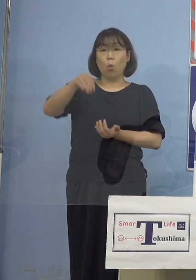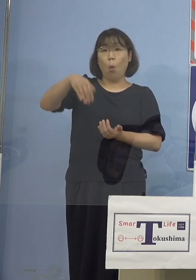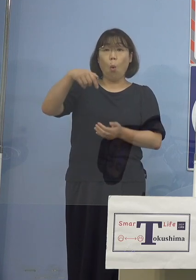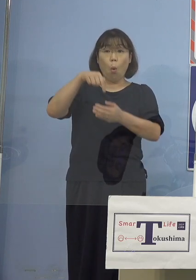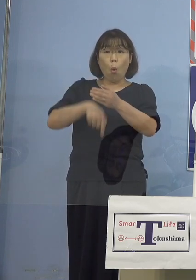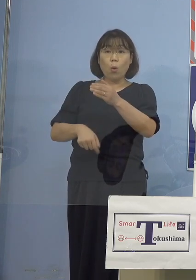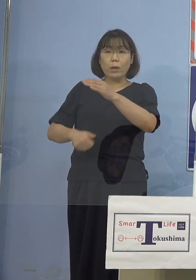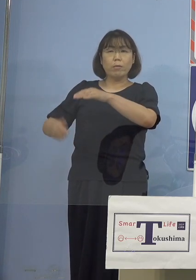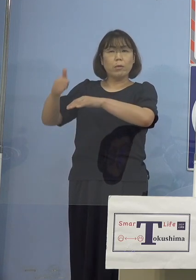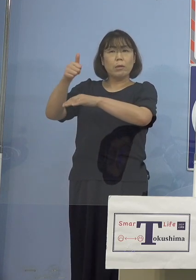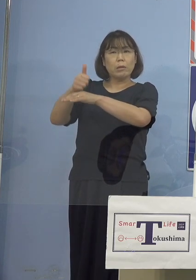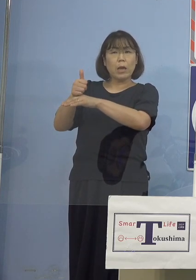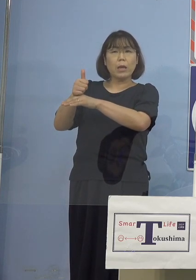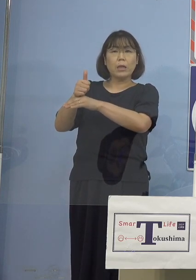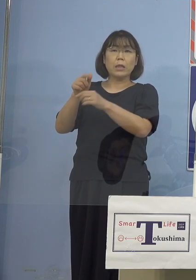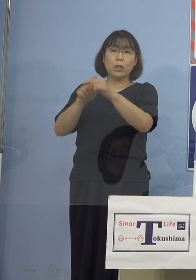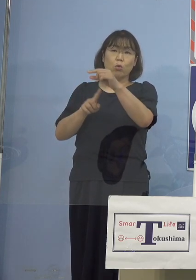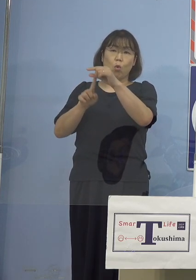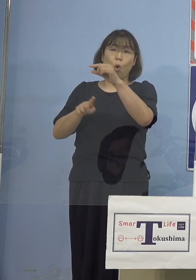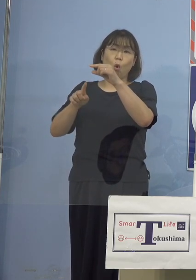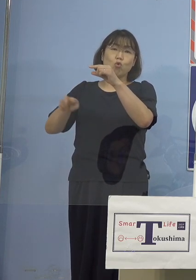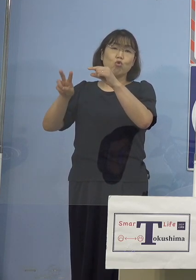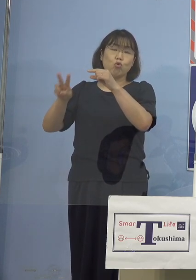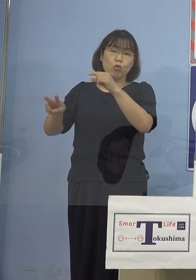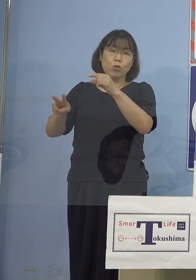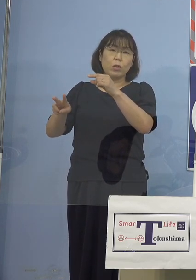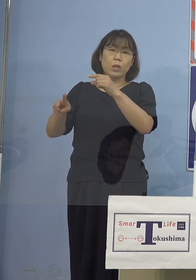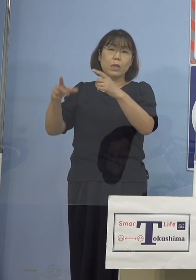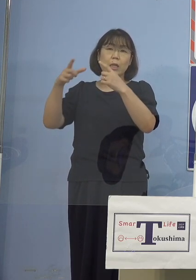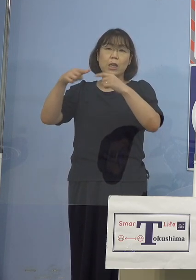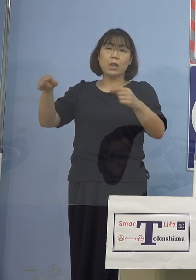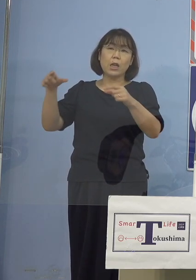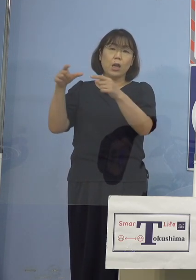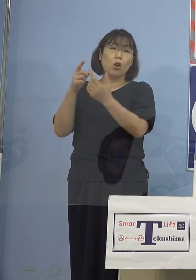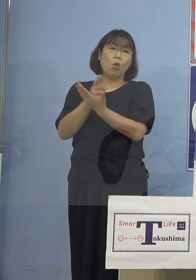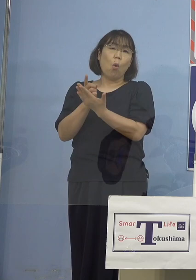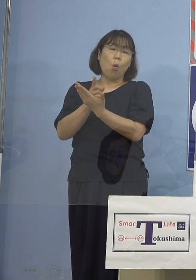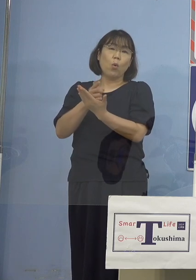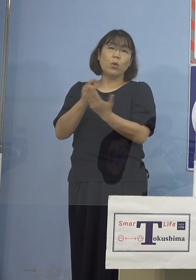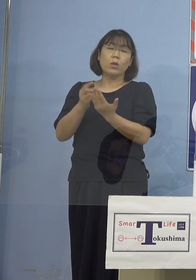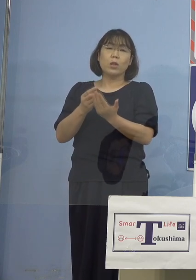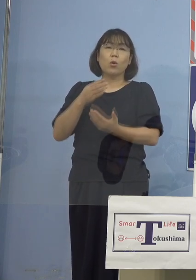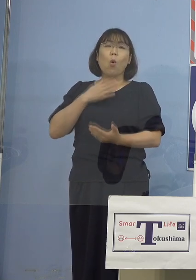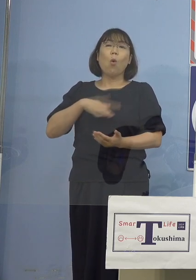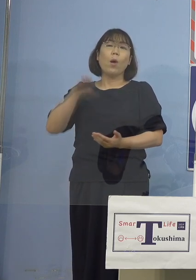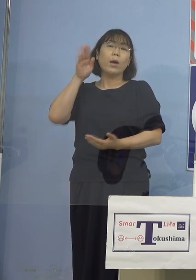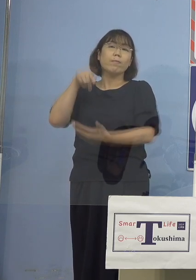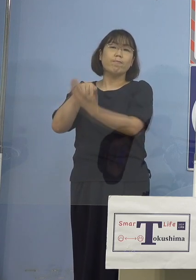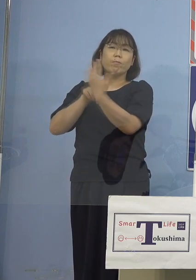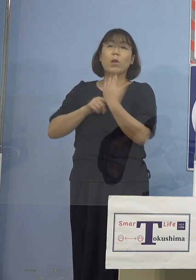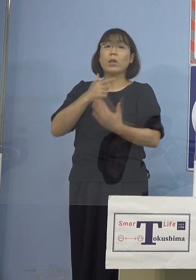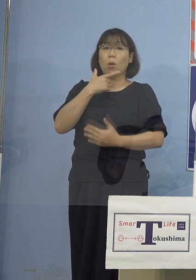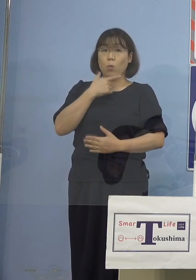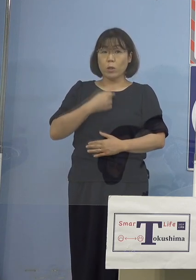国の方として、わかりやすく お示しをいただきたいと、こう考えております